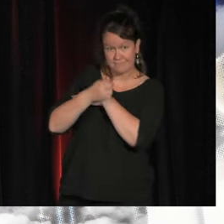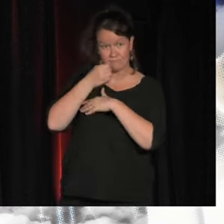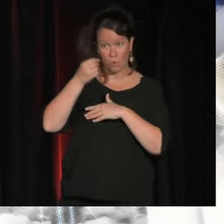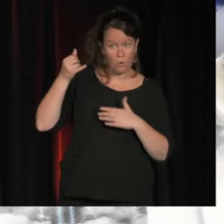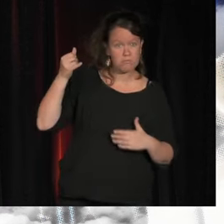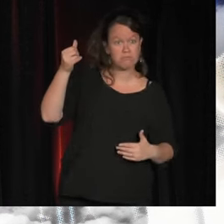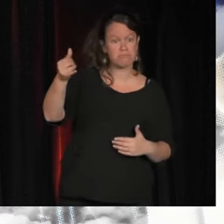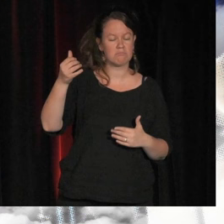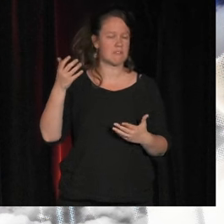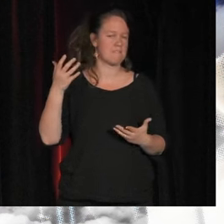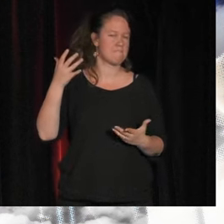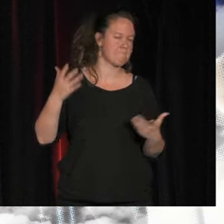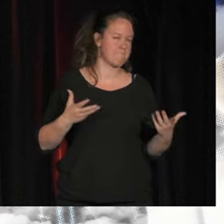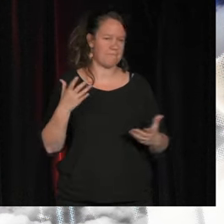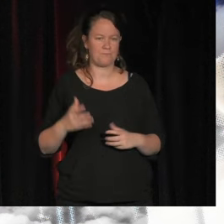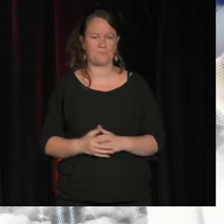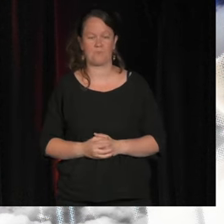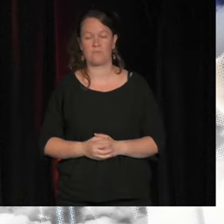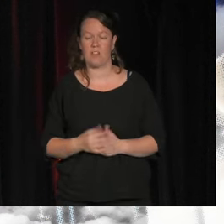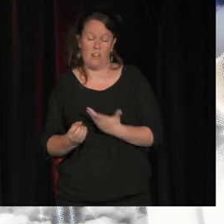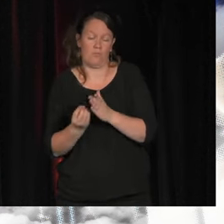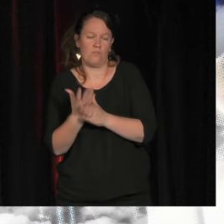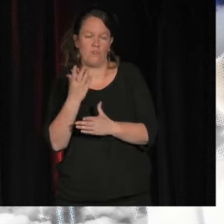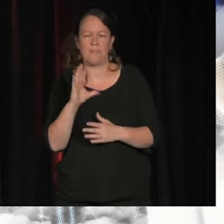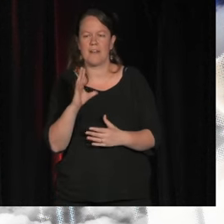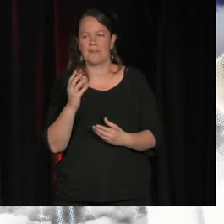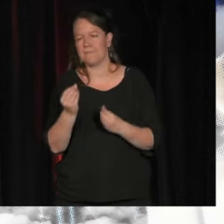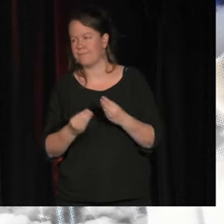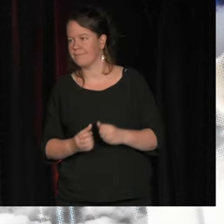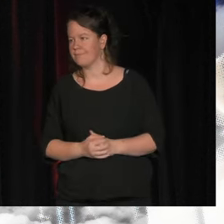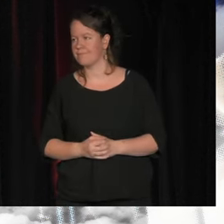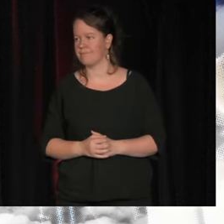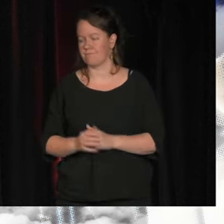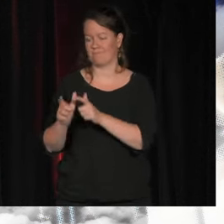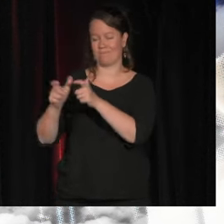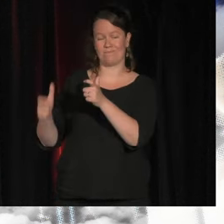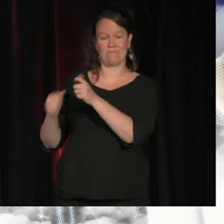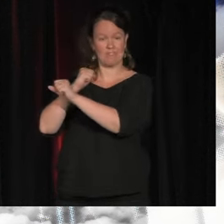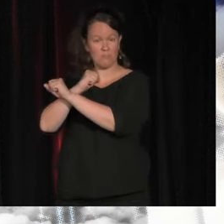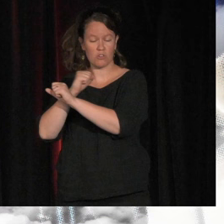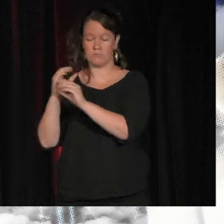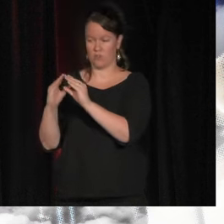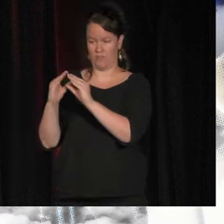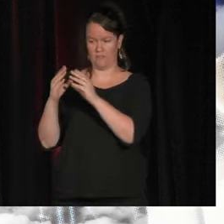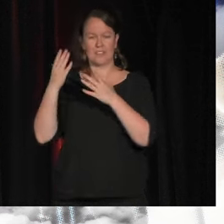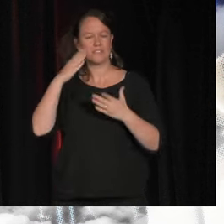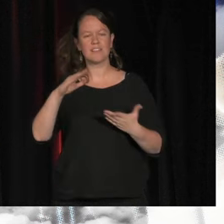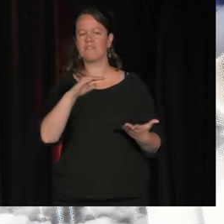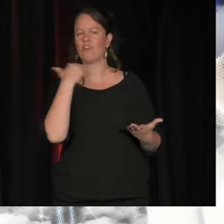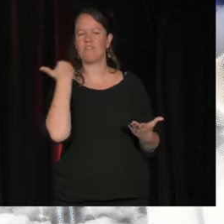Là, on est un peu plus sur du high concept, mais Microsoft, ils sont en train d'essayer de transformer l'essai avec le Game Pass. Pour l'instant, on est dans l'expectatif.